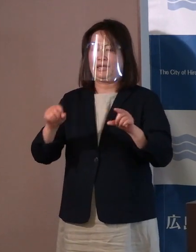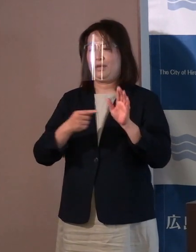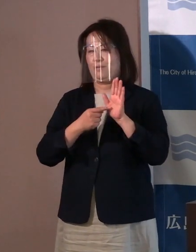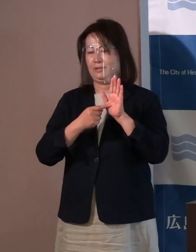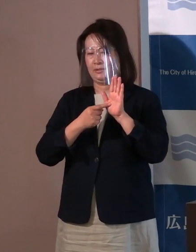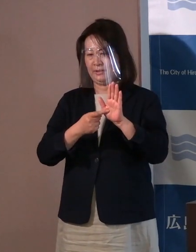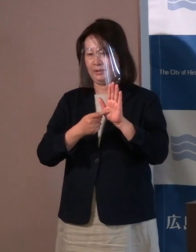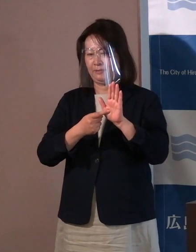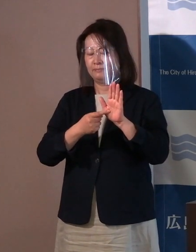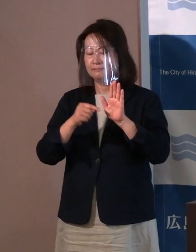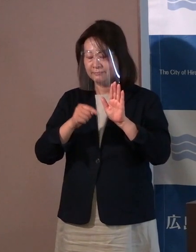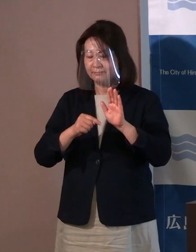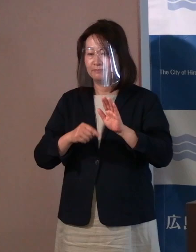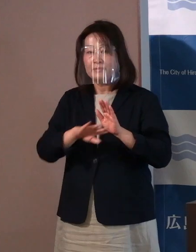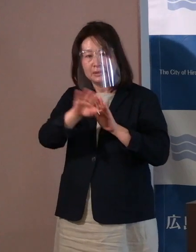それでは､お手元の資料を御覧ください｡